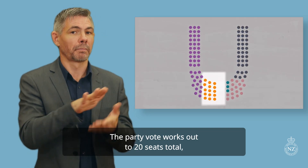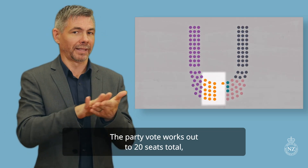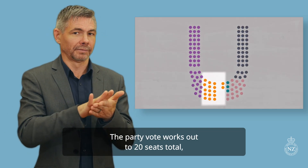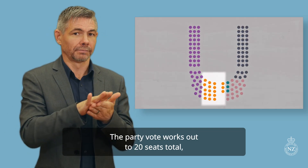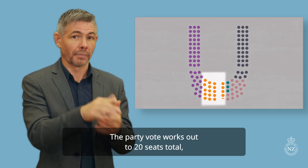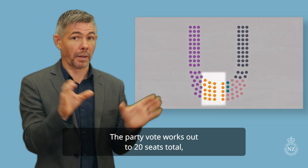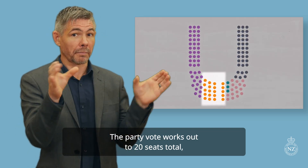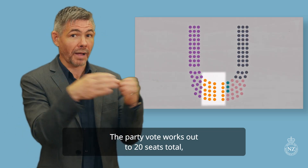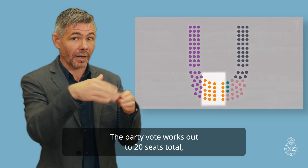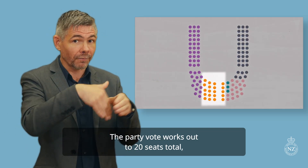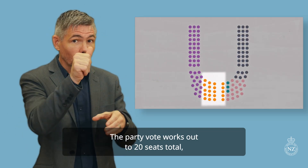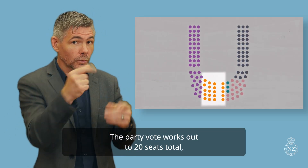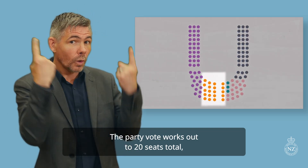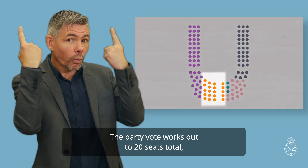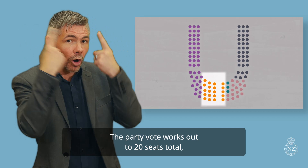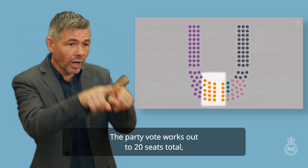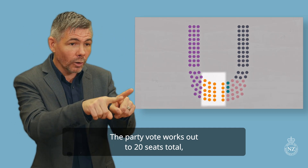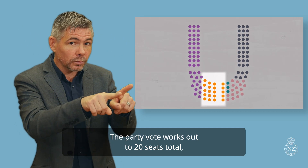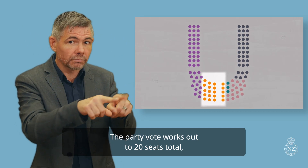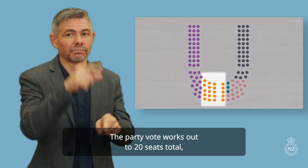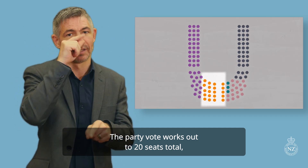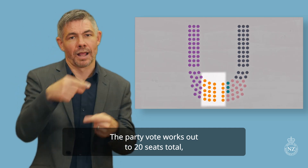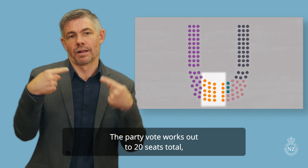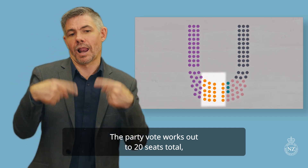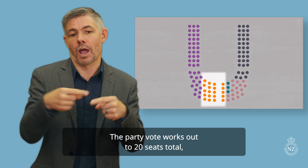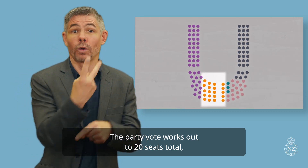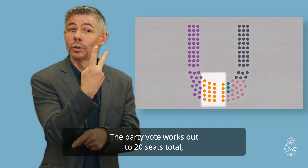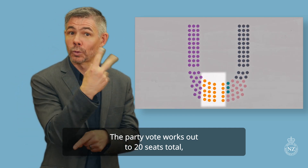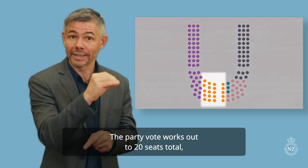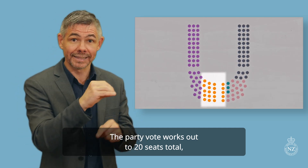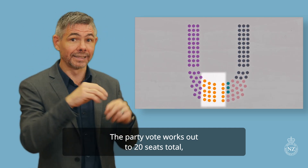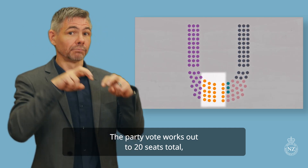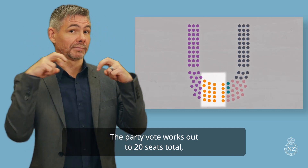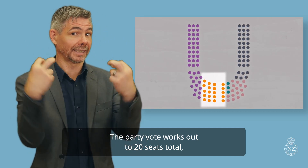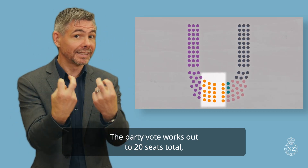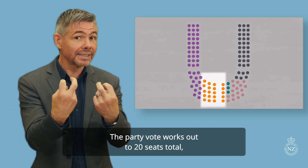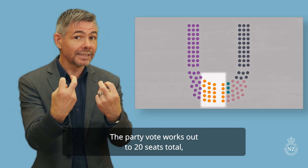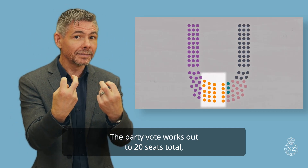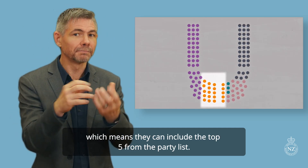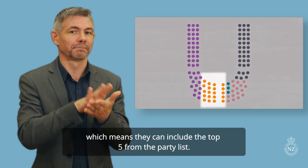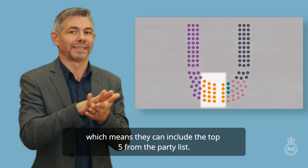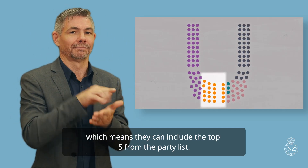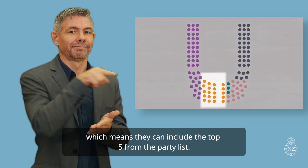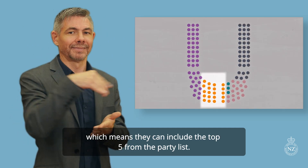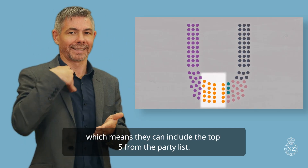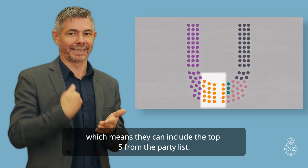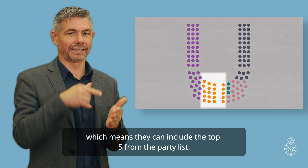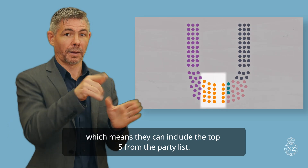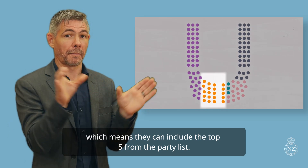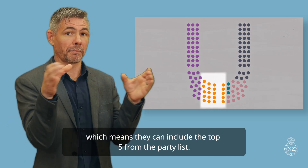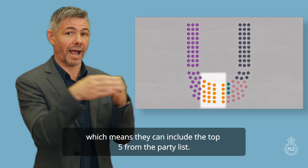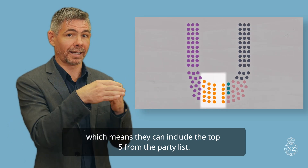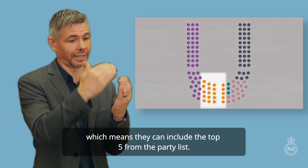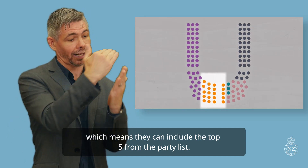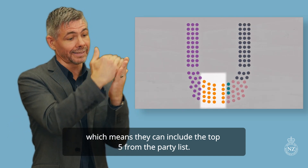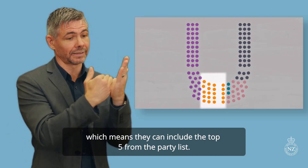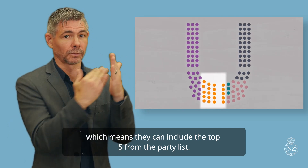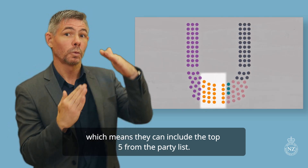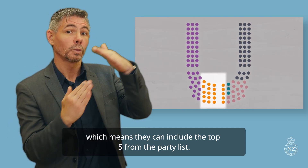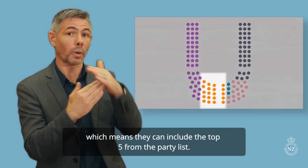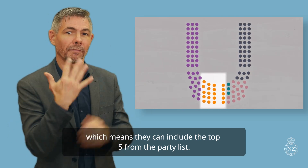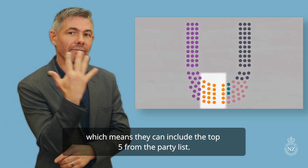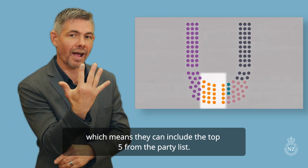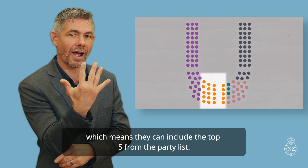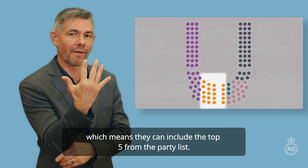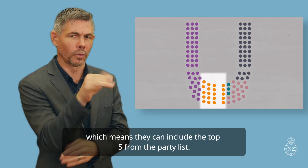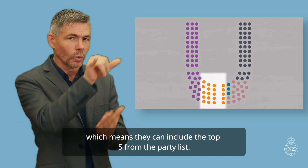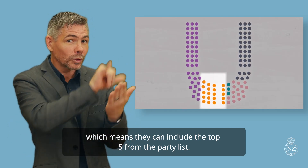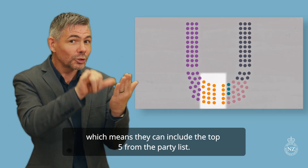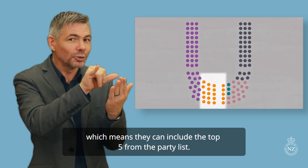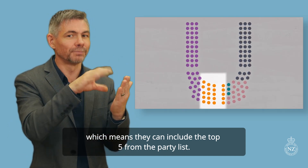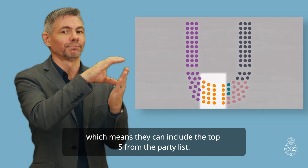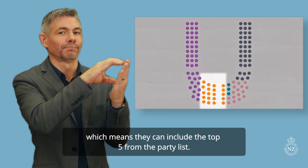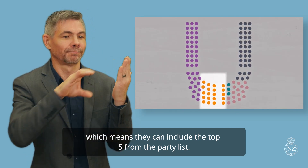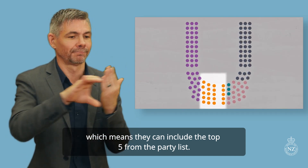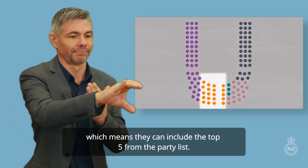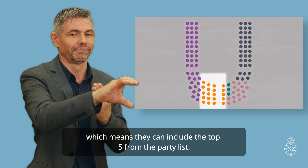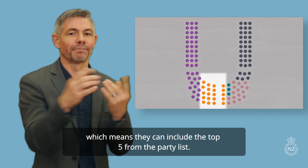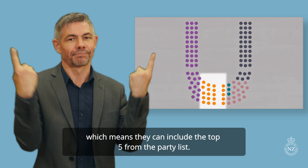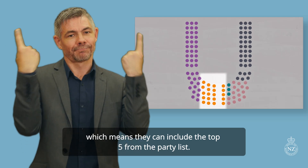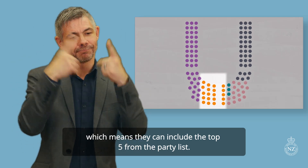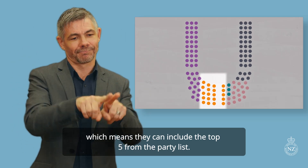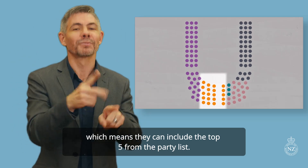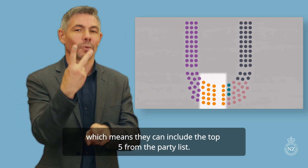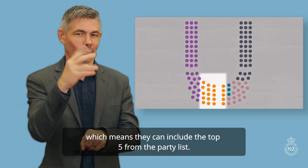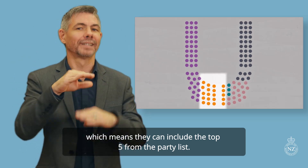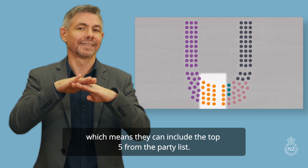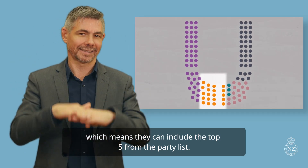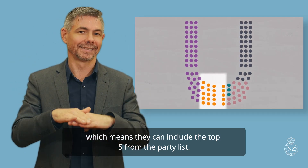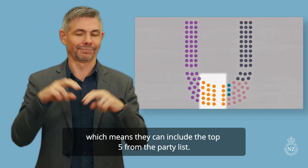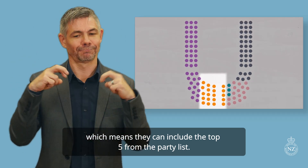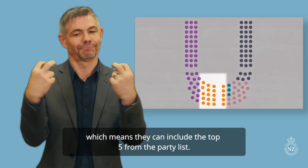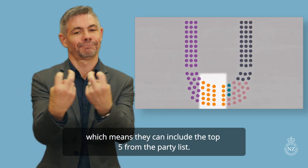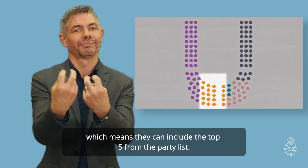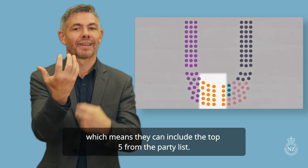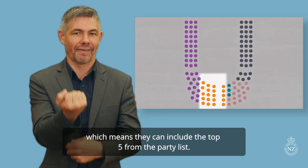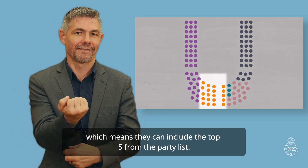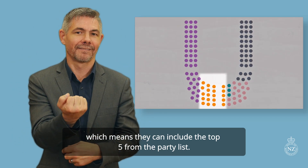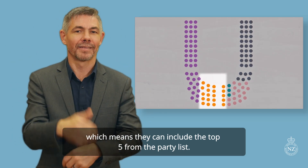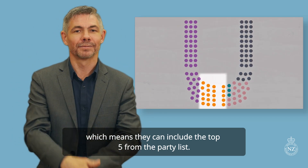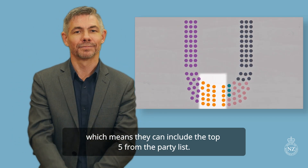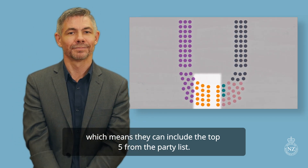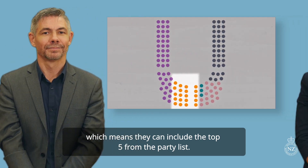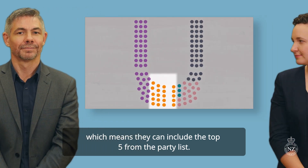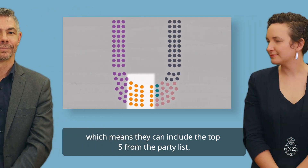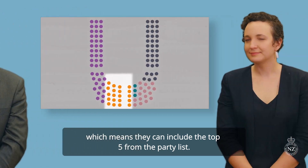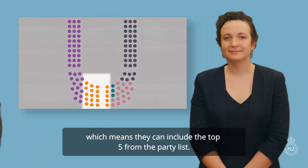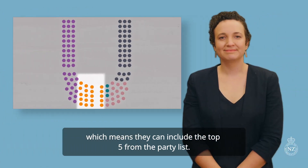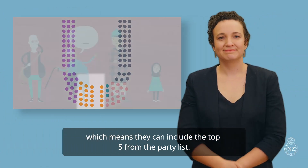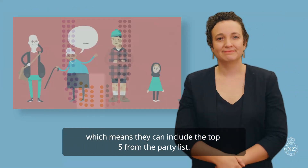Hui katoa, he 20 tūru tēnei, me te aha e wātea ana te pāti ki te whakauru i te tokorima o runga rawa i te rārangi pāti.